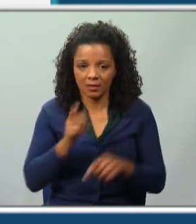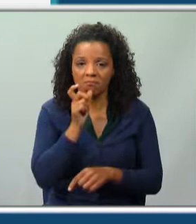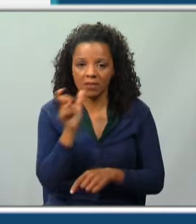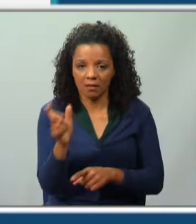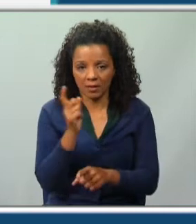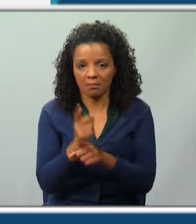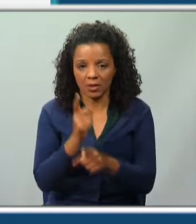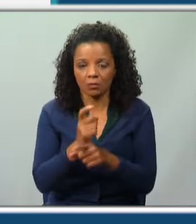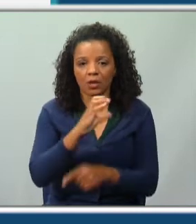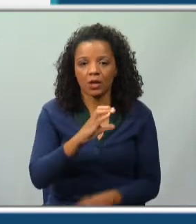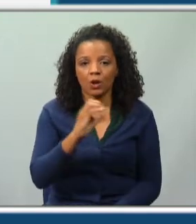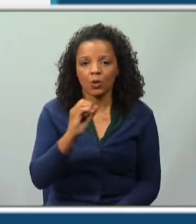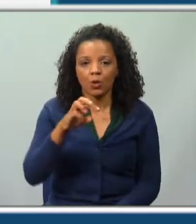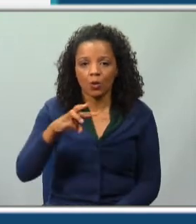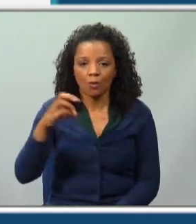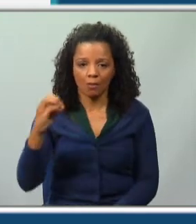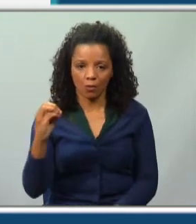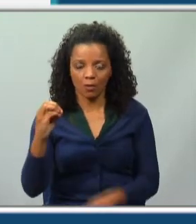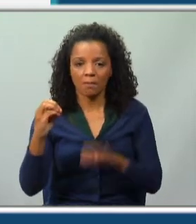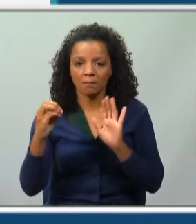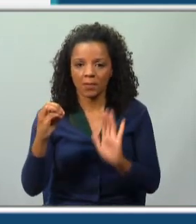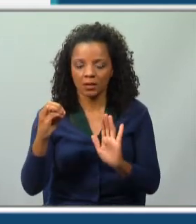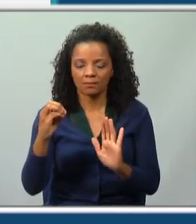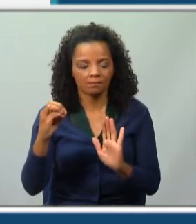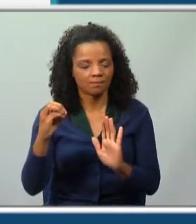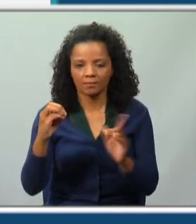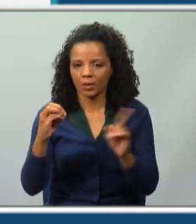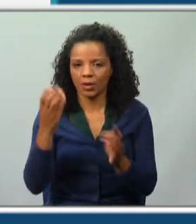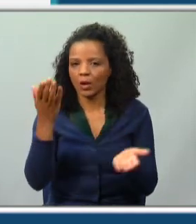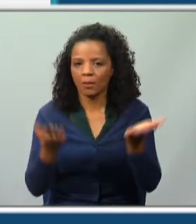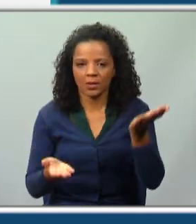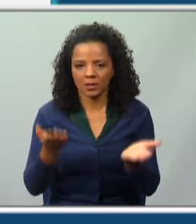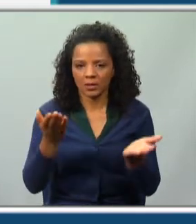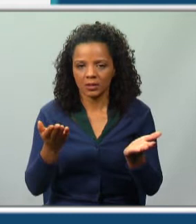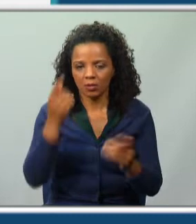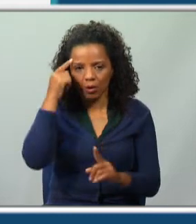palavra como mas aqui já não está a ser com a ideia de comparação não estamos a 像這樣的詞，但這裡不再存在有比較的想法我們不是